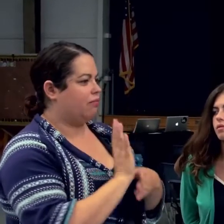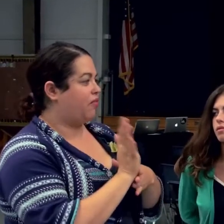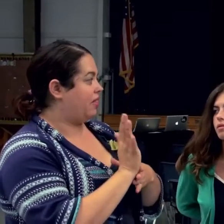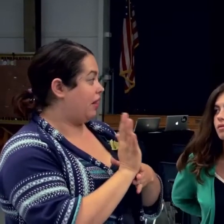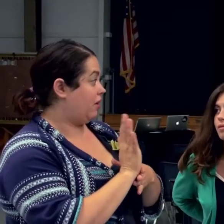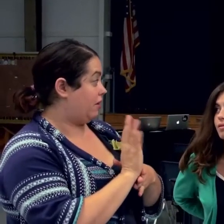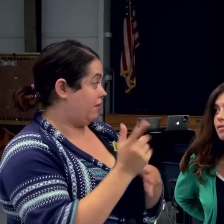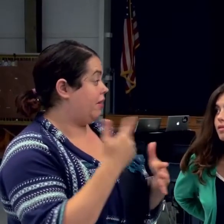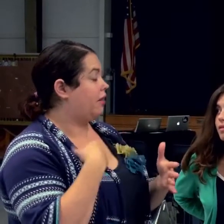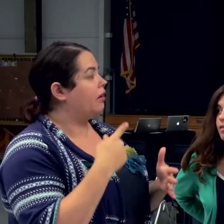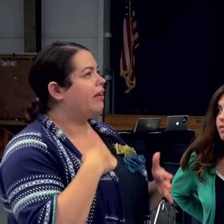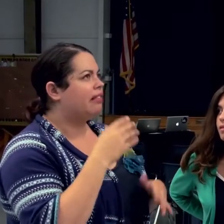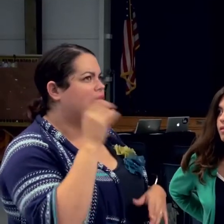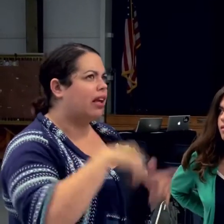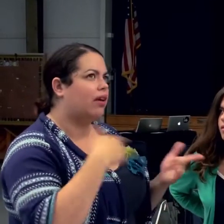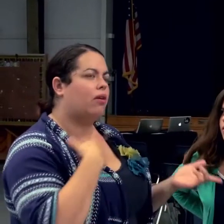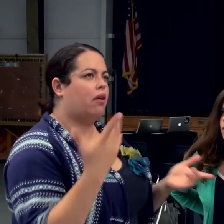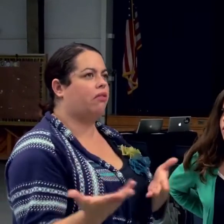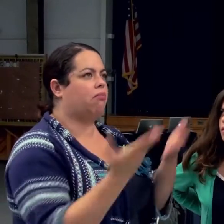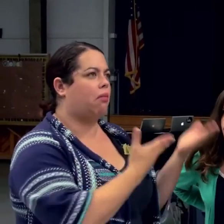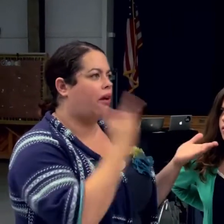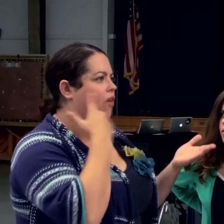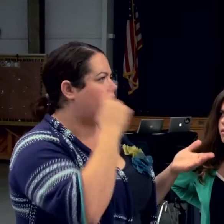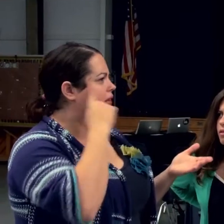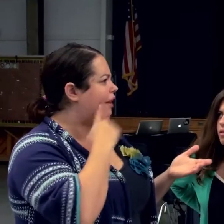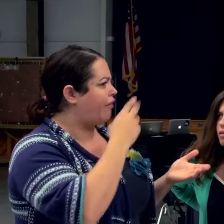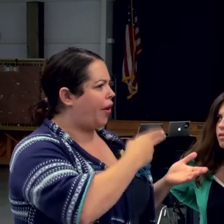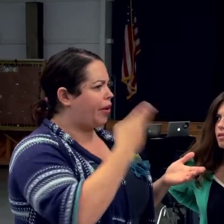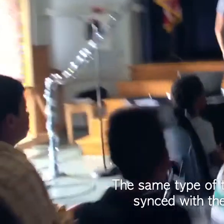J'ai eu l'idée après cela, d'exporter cette expérience vers la communauté sourde et malentendante.